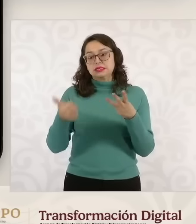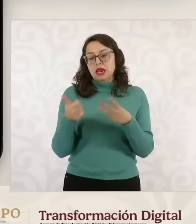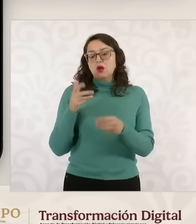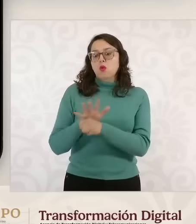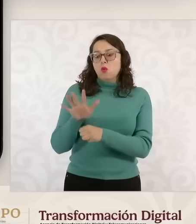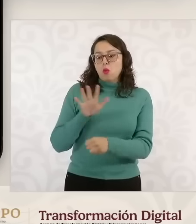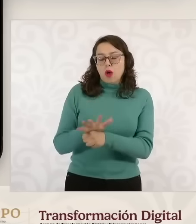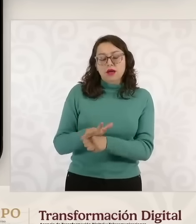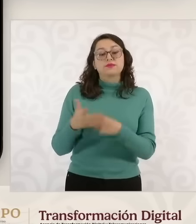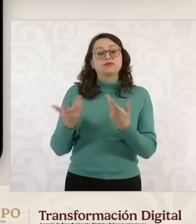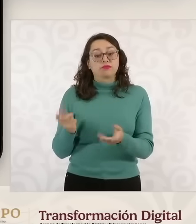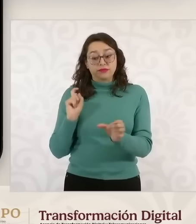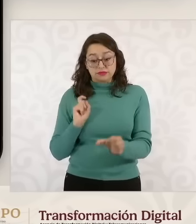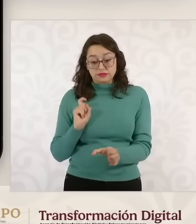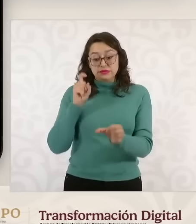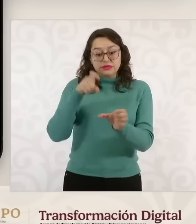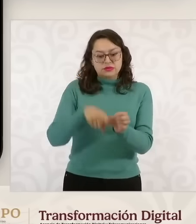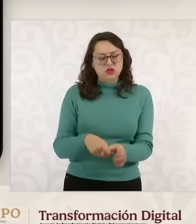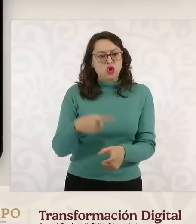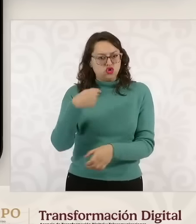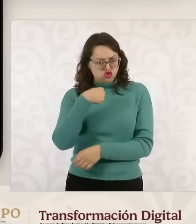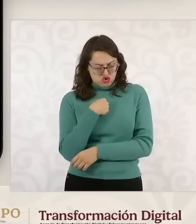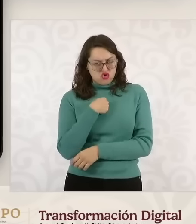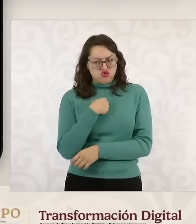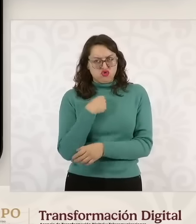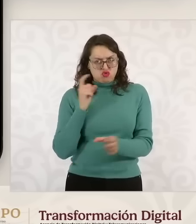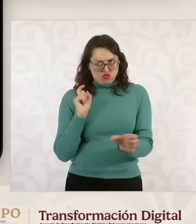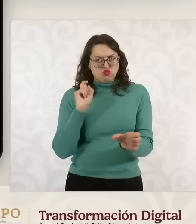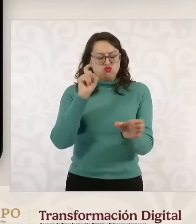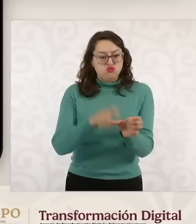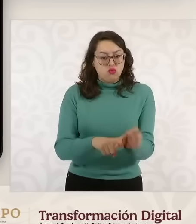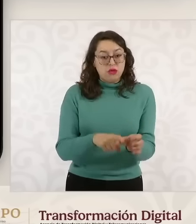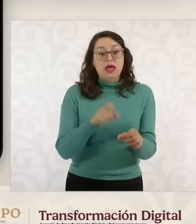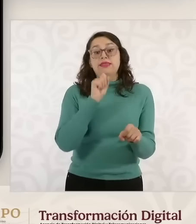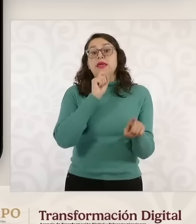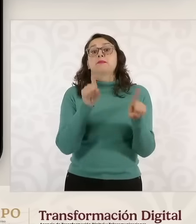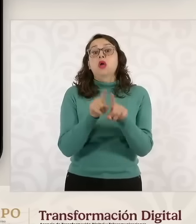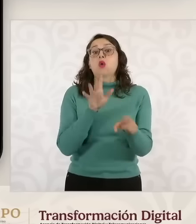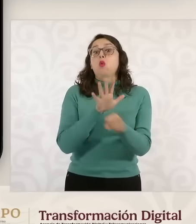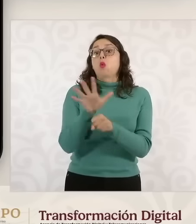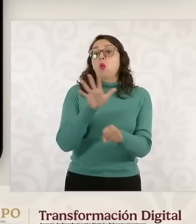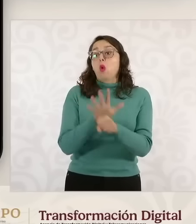que no es nada más que en dónde estamos afiliados, qué clínica tenemos asignada más cercana a nuestro